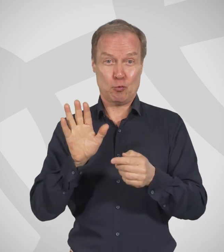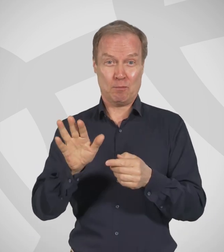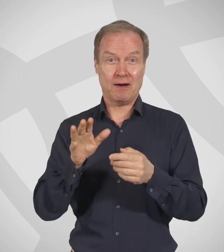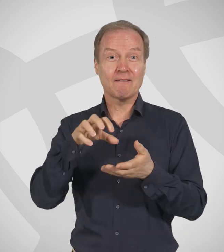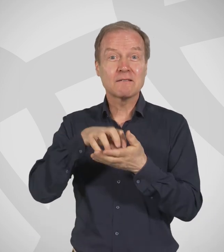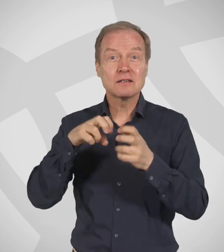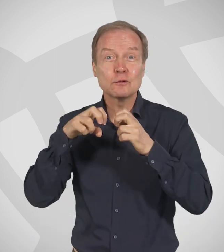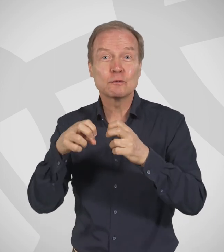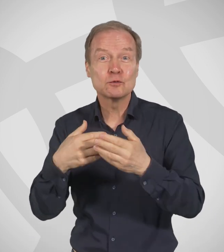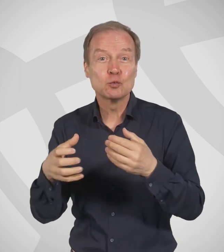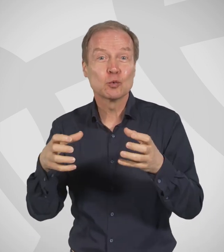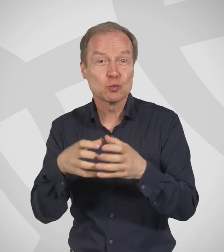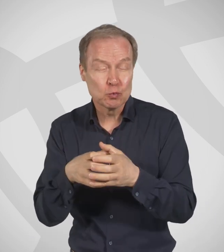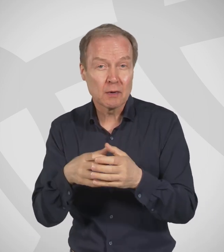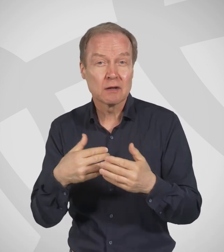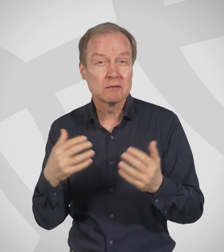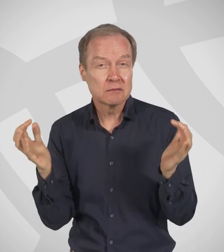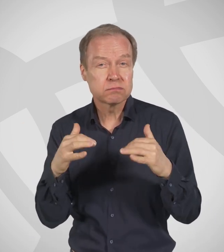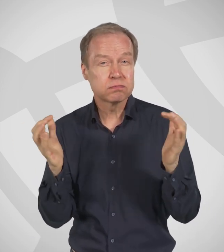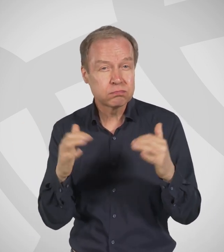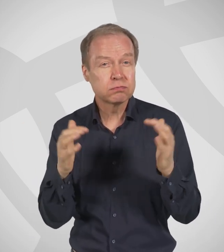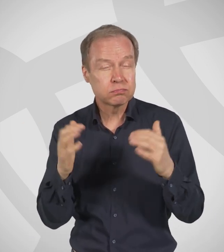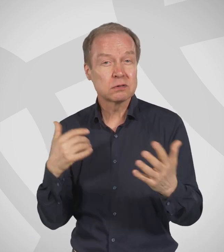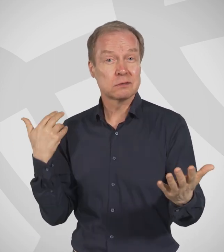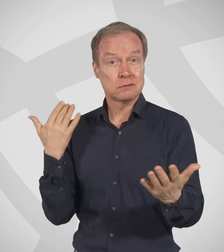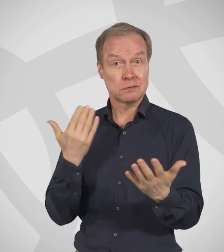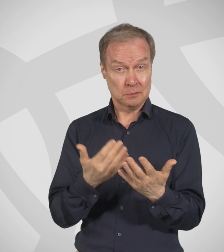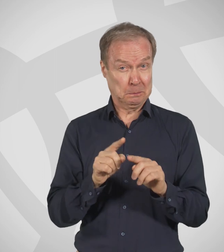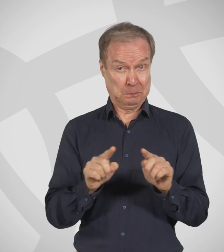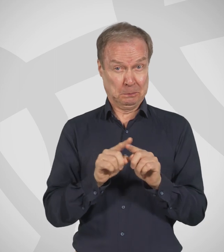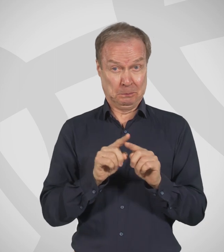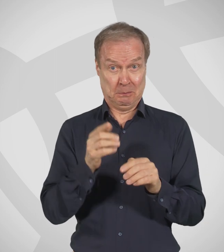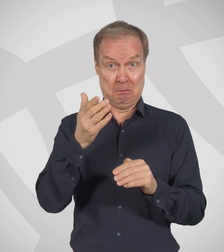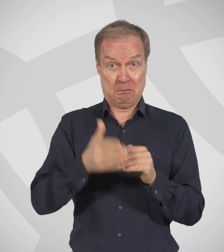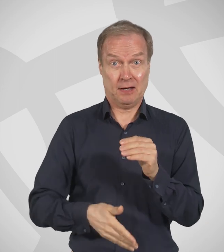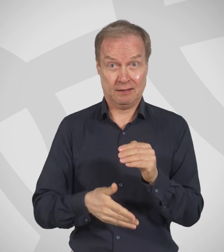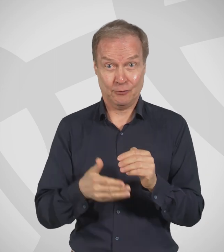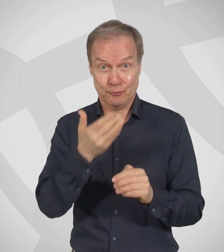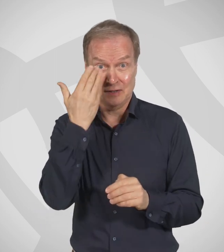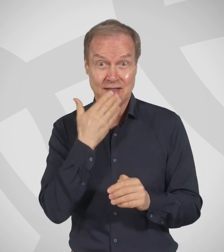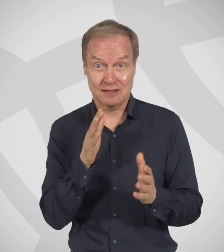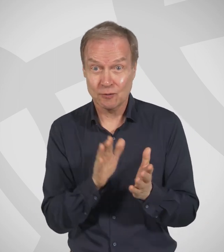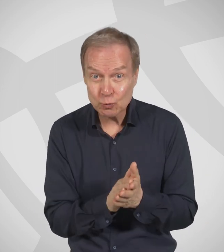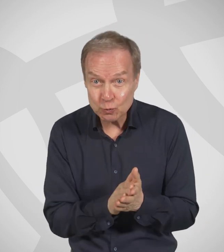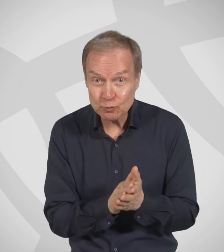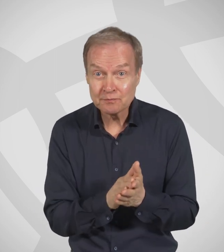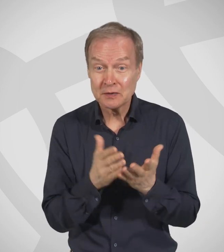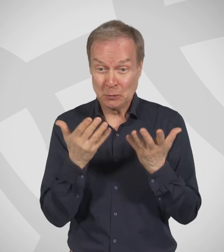selvittävä valtioneuvoston työryhmä on päättämässä työtään kesäkuussa, -